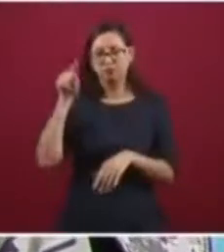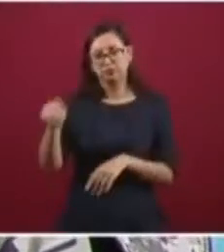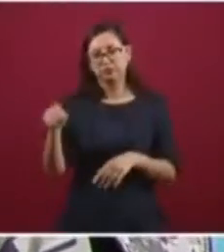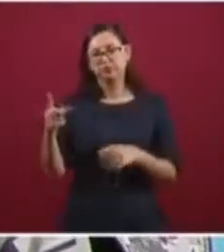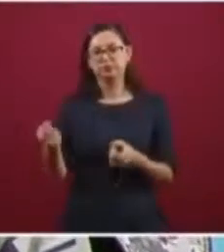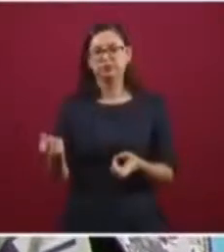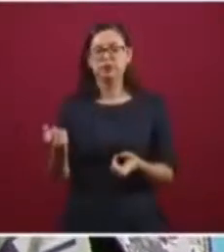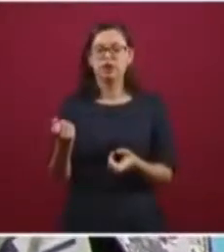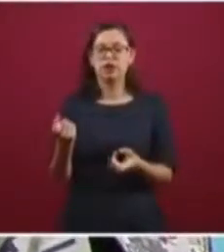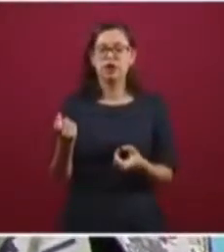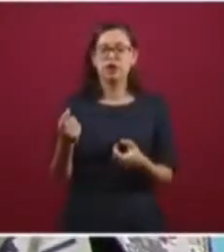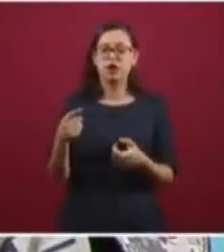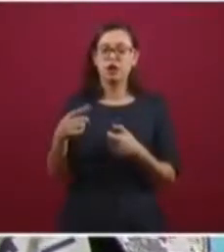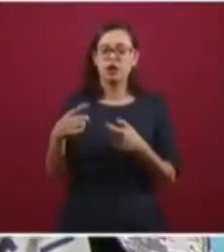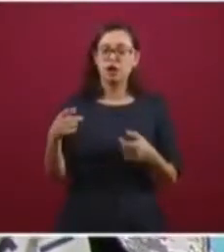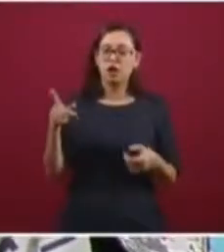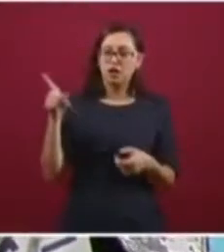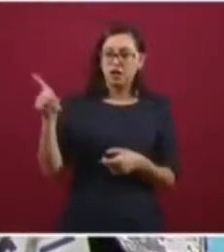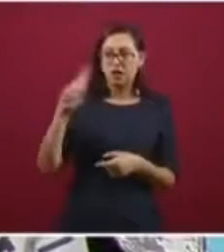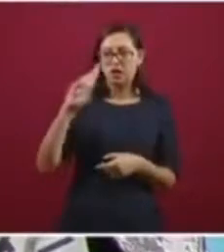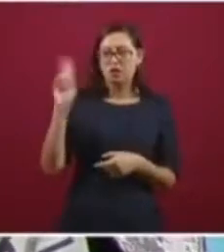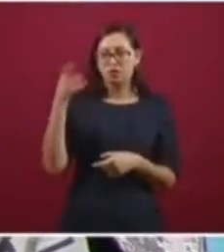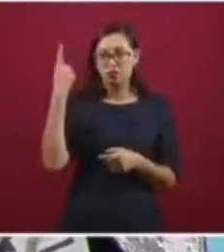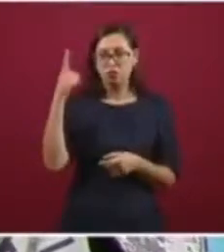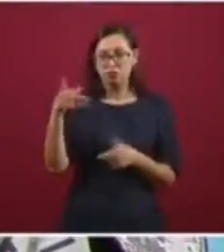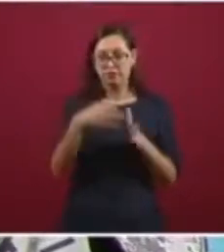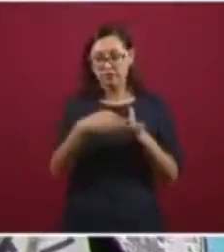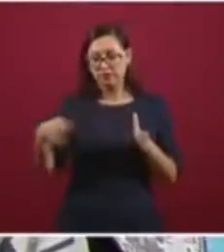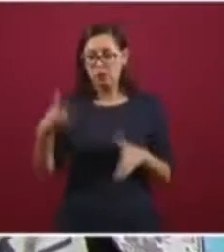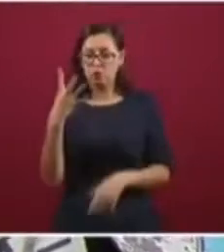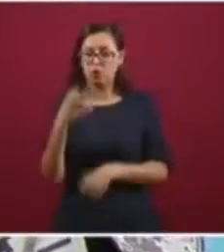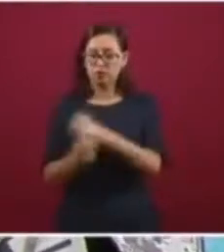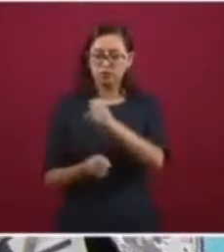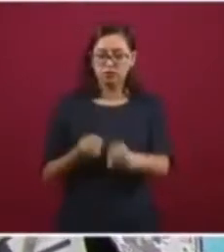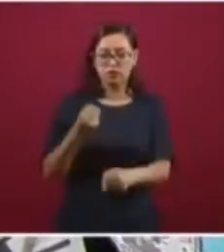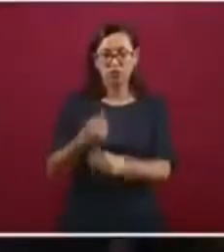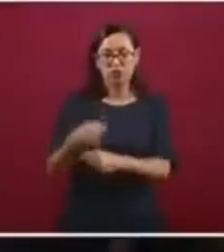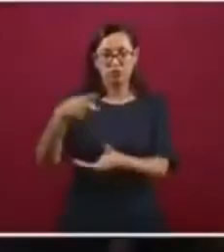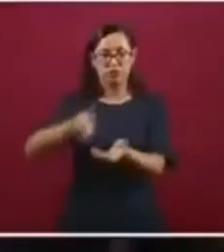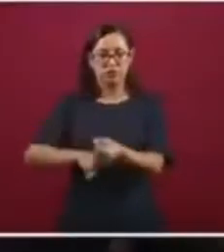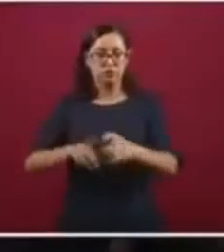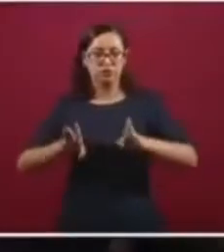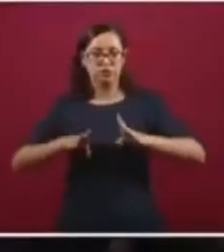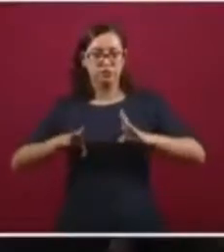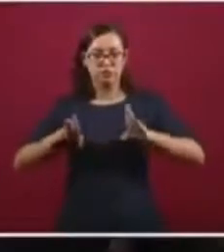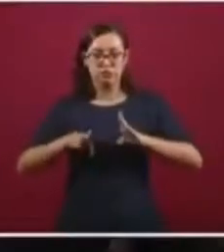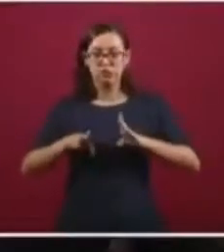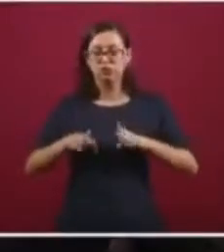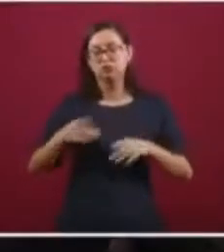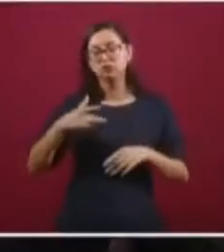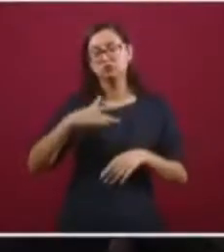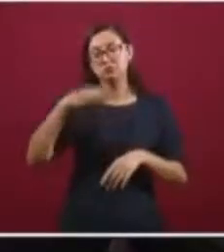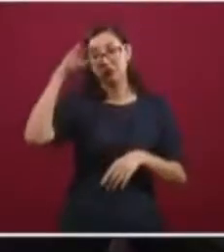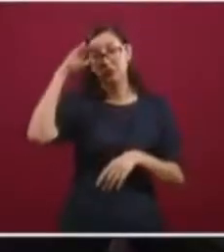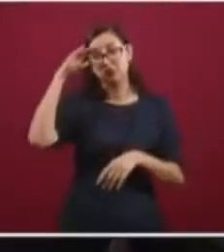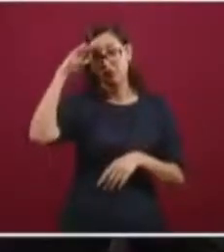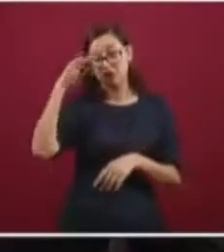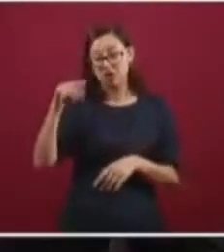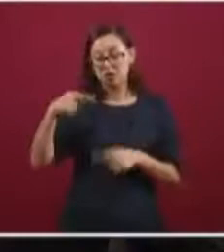este es un curso de cuatro años y tenemos considerado que este año ingresen 600 jóvenes